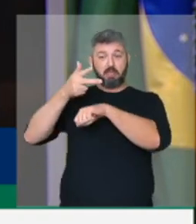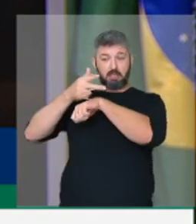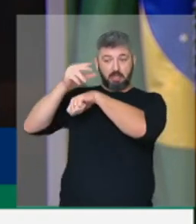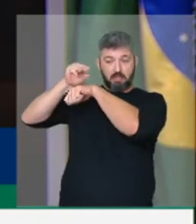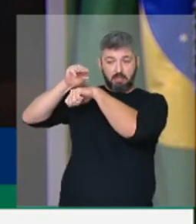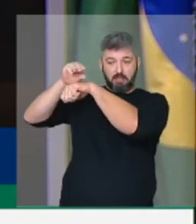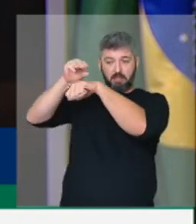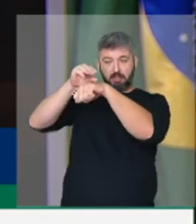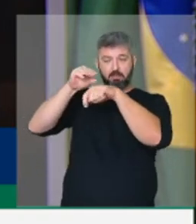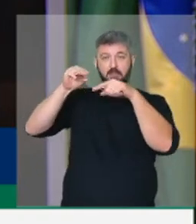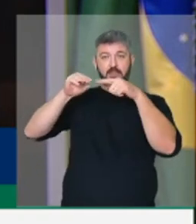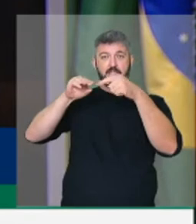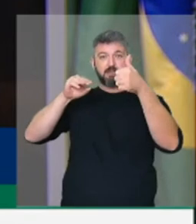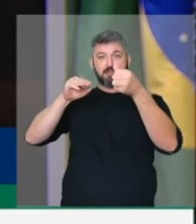ATENDESSEM AS EXIGÊNCIAS. O EDITAL EXIGE CÂMERAS DE